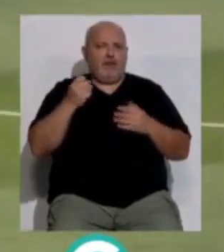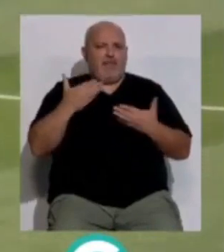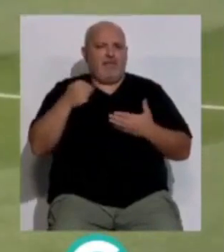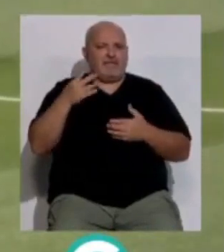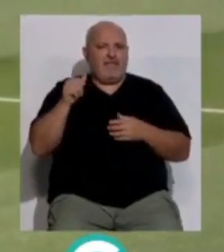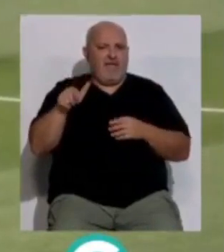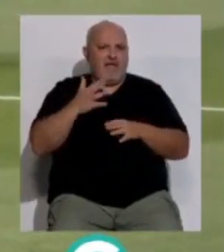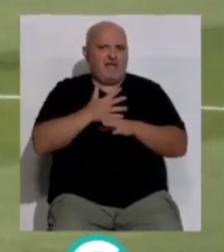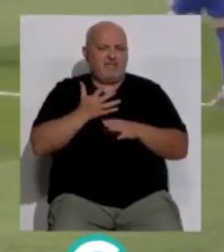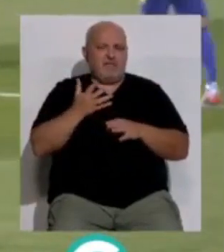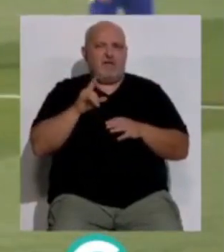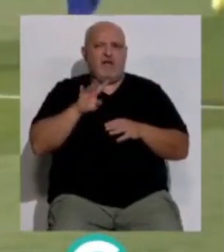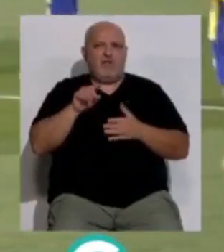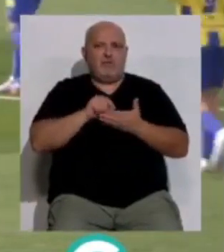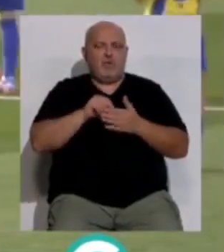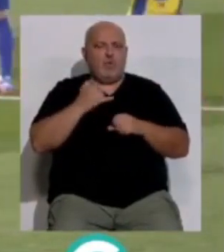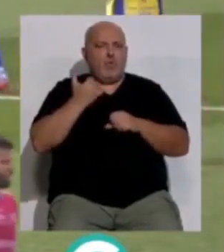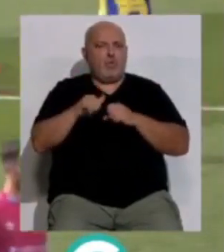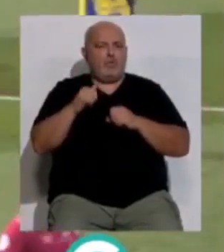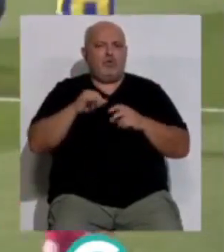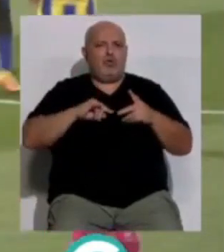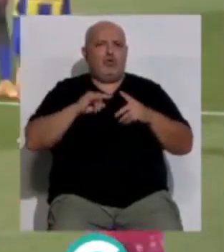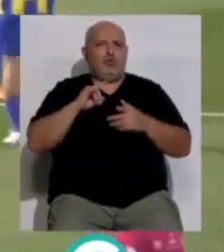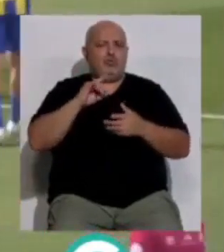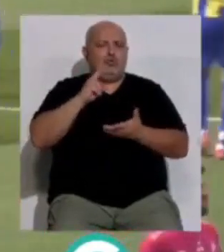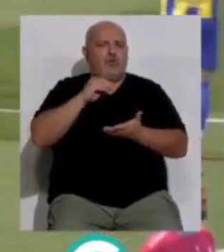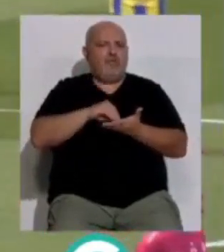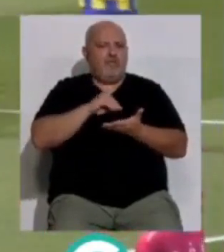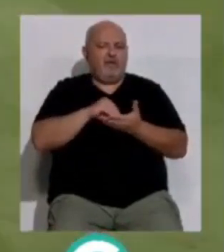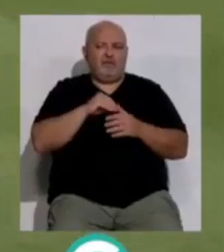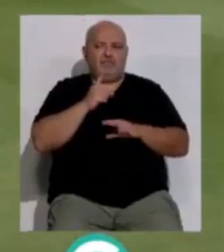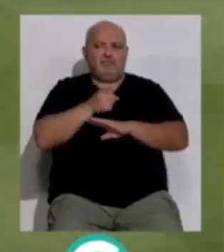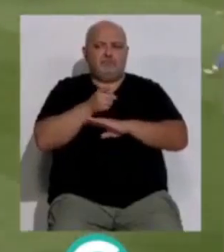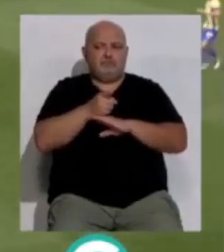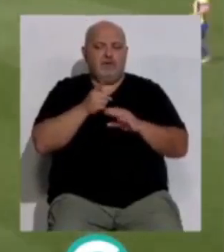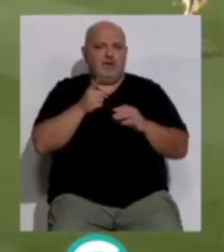partido salió en los últimos 14 minutos doblete que además no hay que exigirle a este futbolista